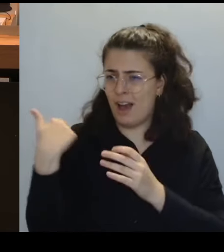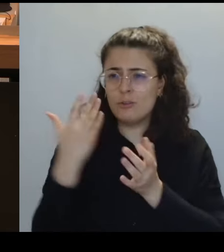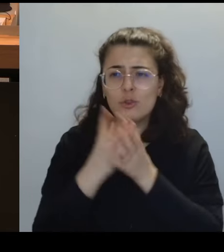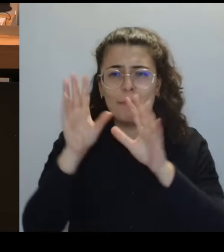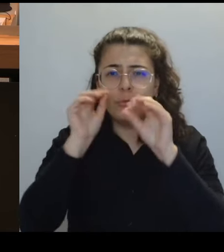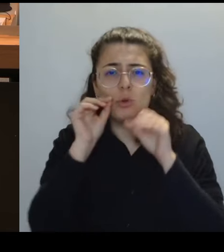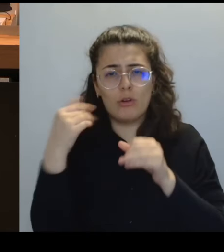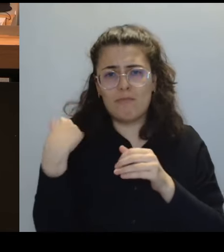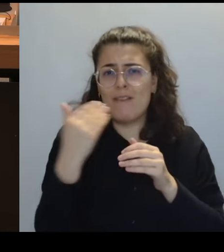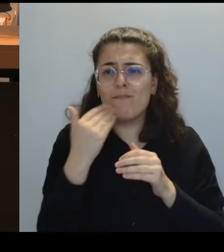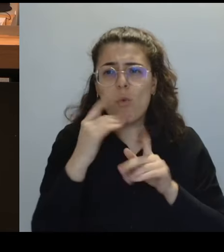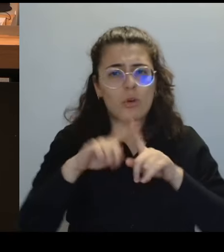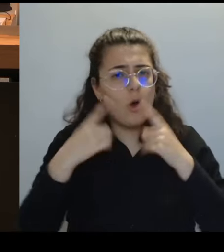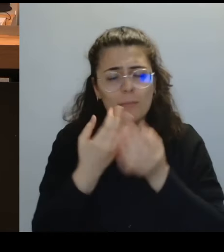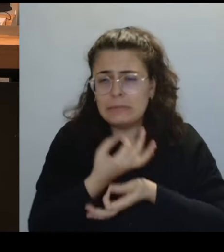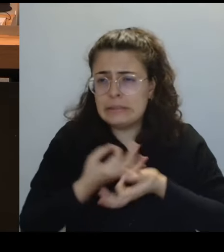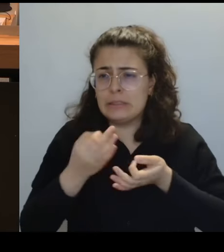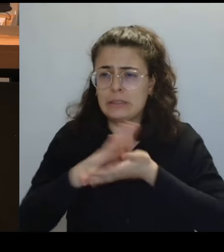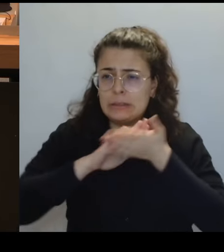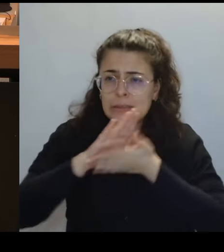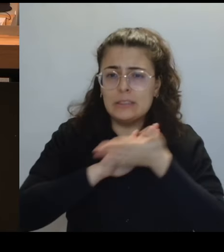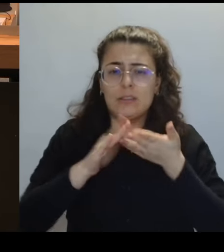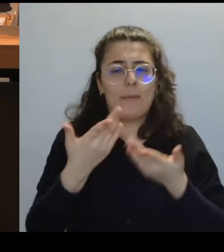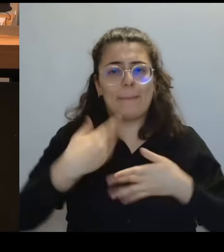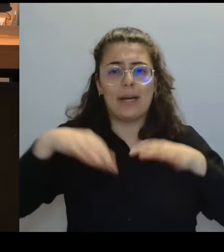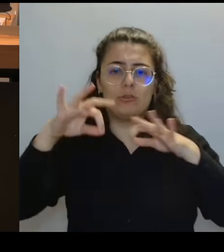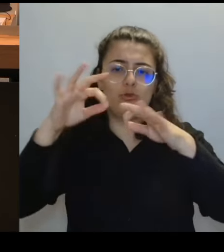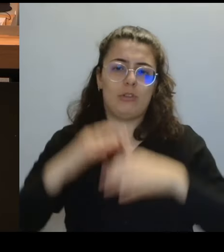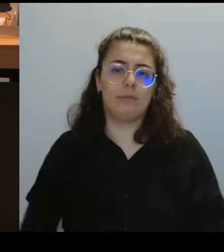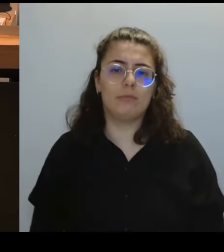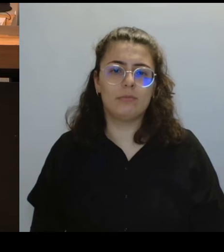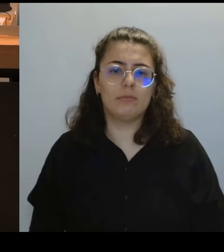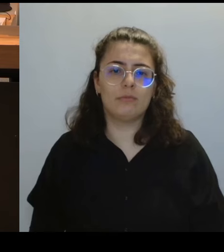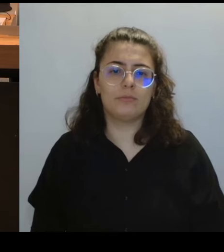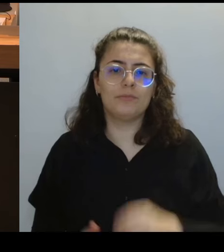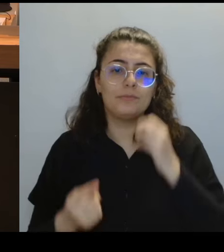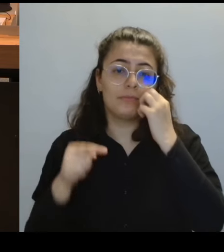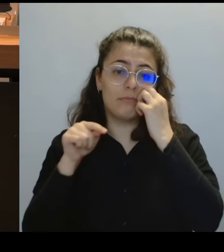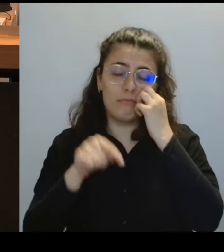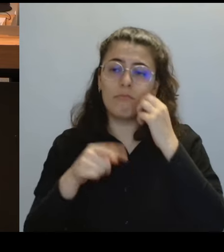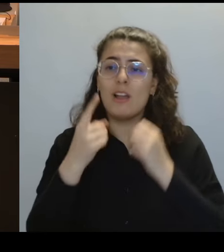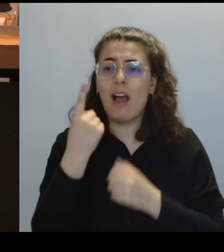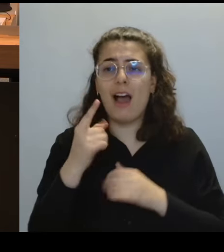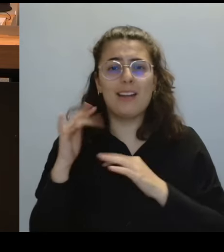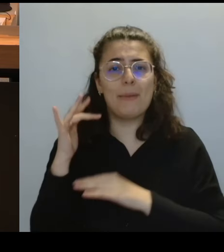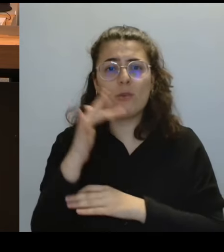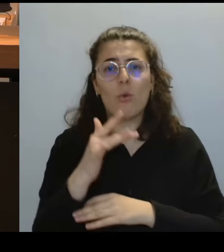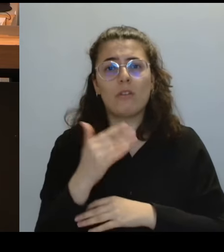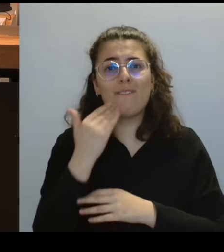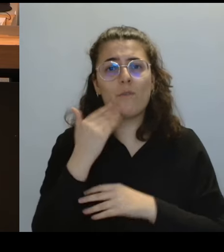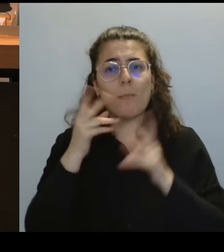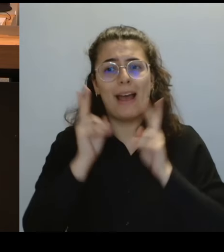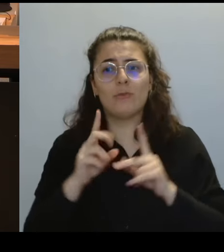Ja, sie haben 1 Million Wohnberechtigungsscheininhaber, aber nur 100.000 Sozialwohnungen. Da müssten Sie